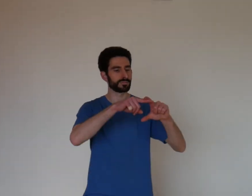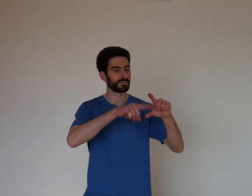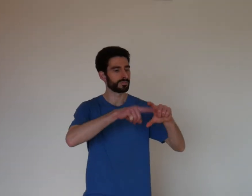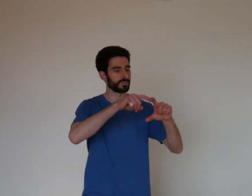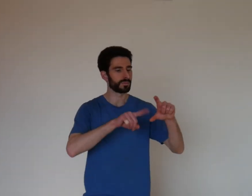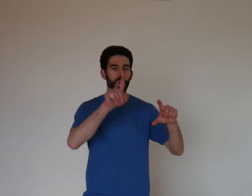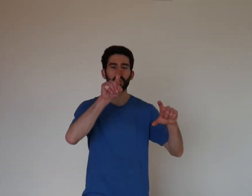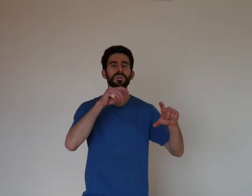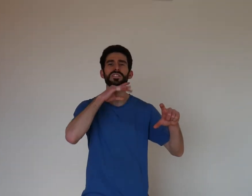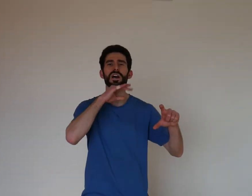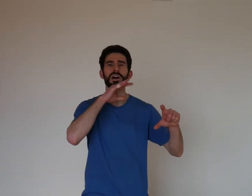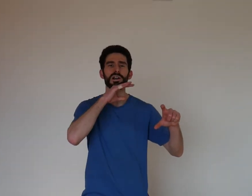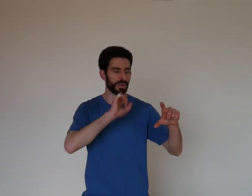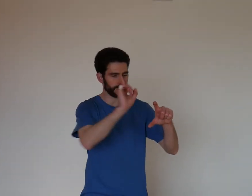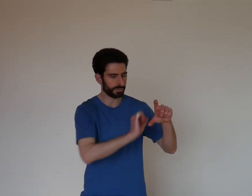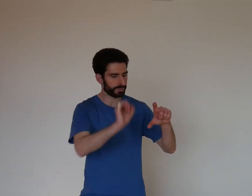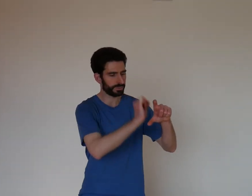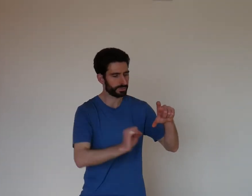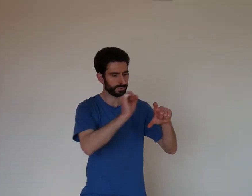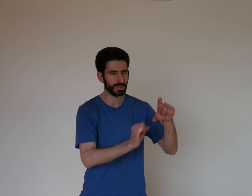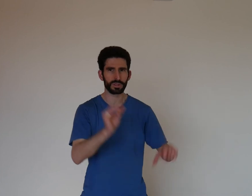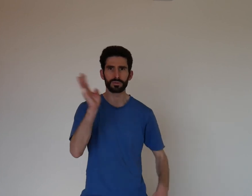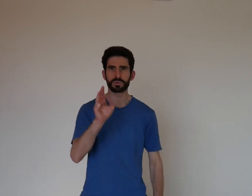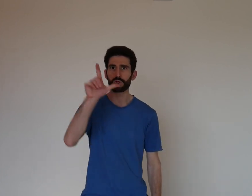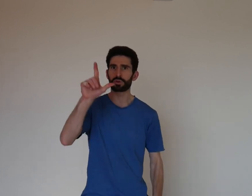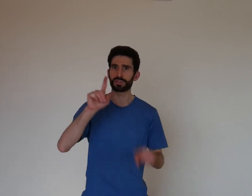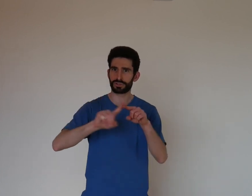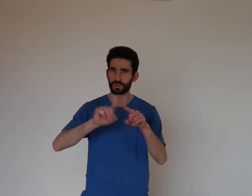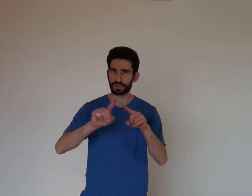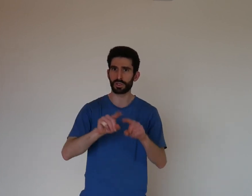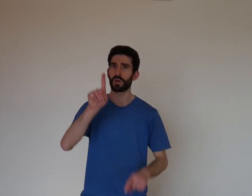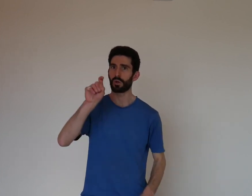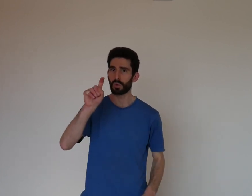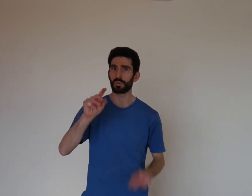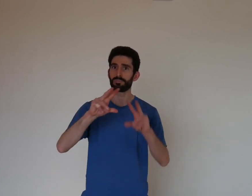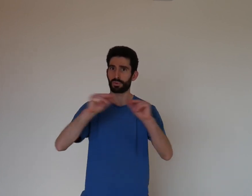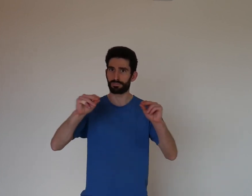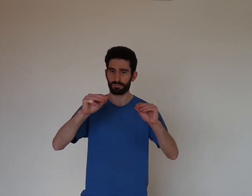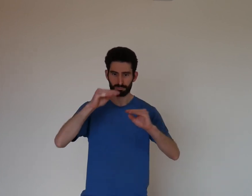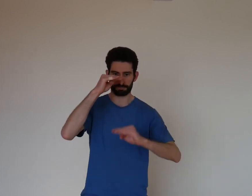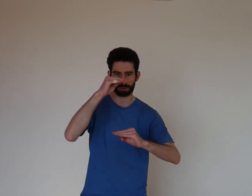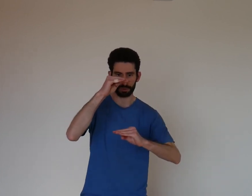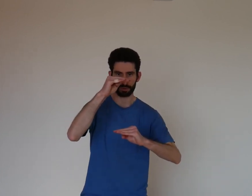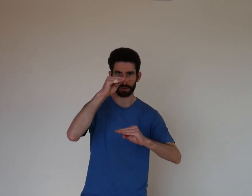Pour nettoyer l'eau sale, on a besoin de deux choses. De l'eau propre en grande quantité